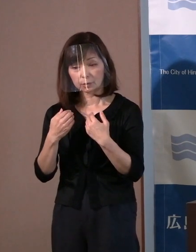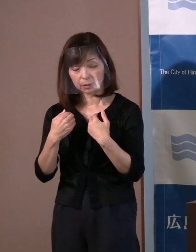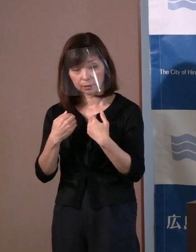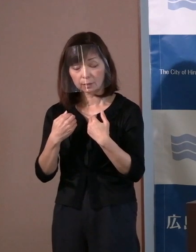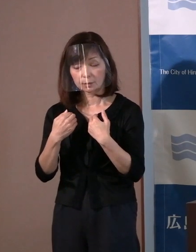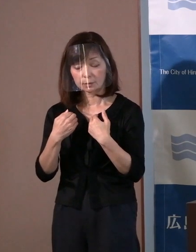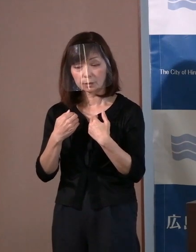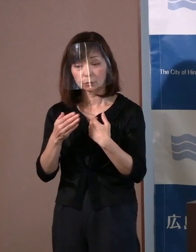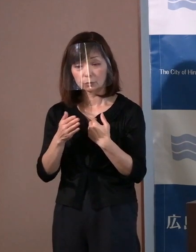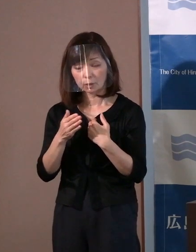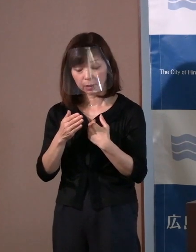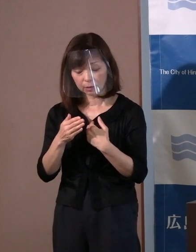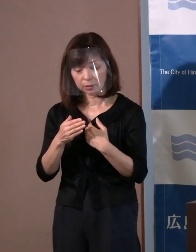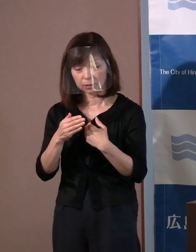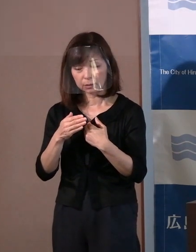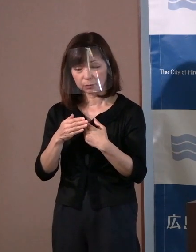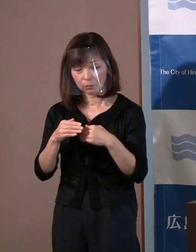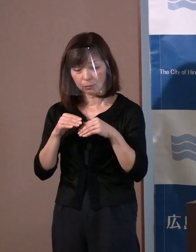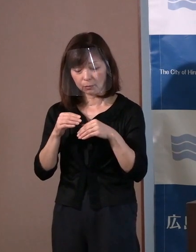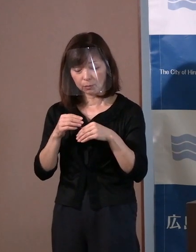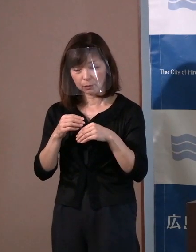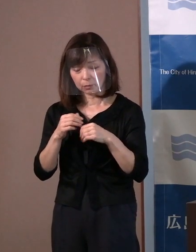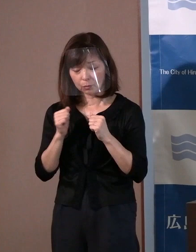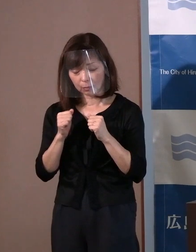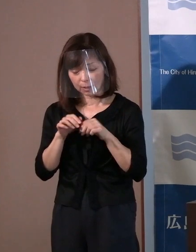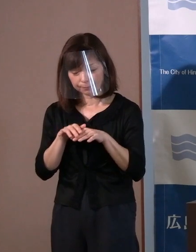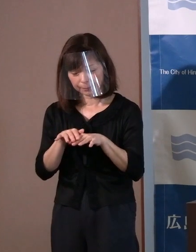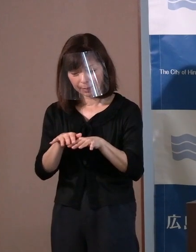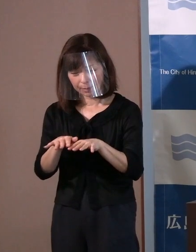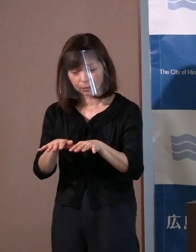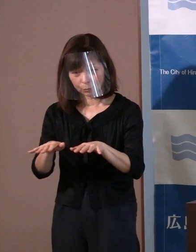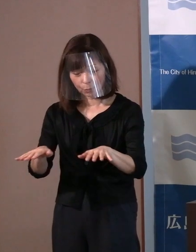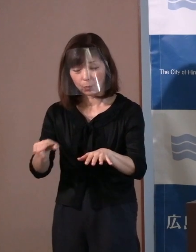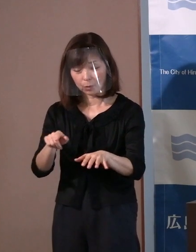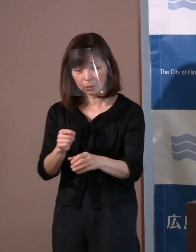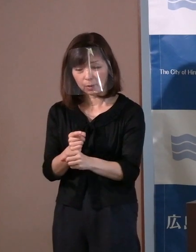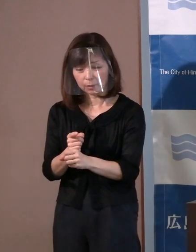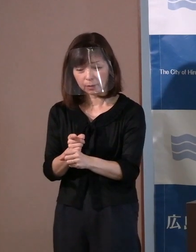それが核兵器の恐ろしさだということも 分かっていただきながら､